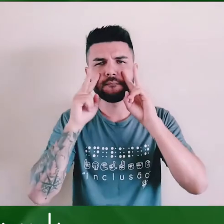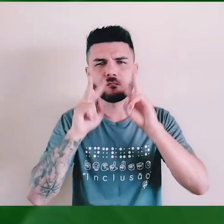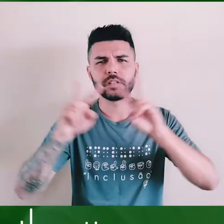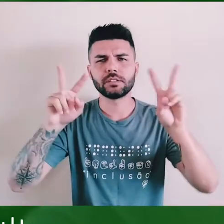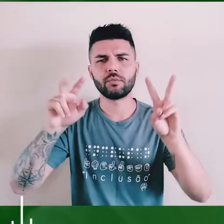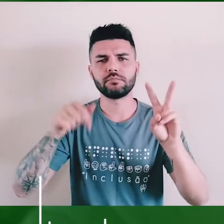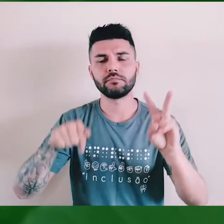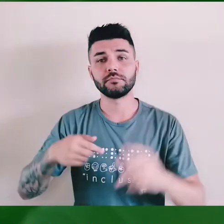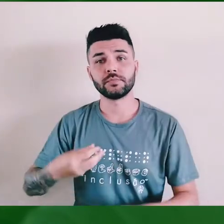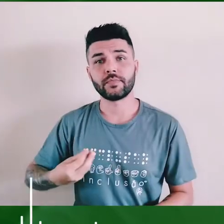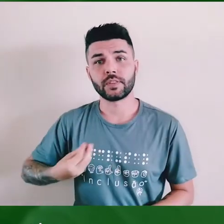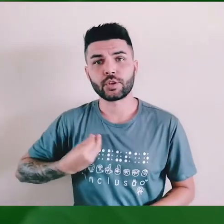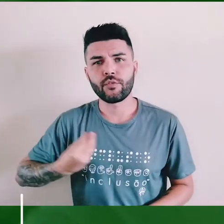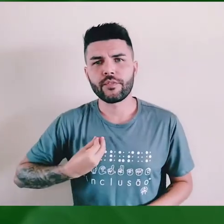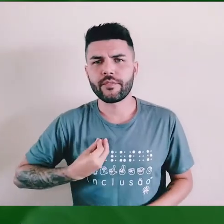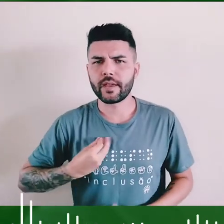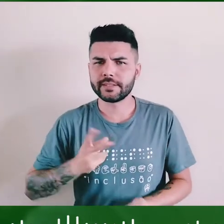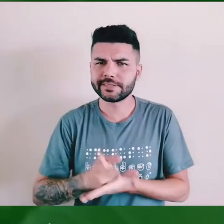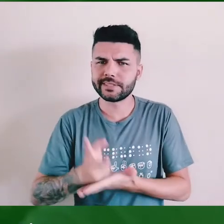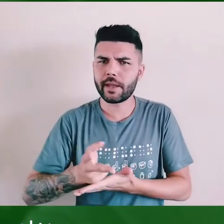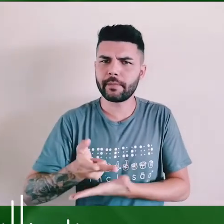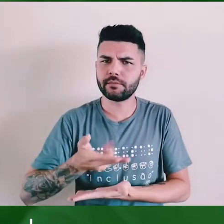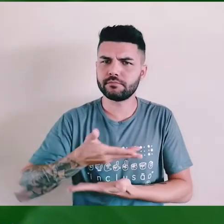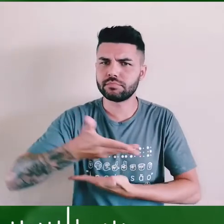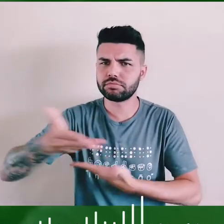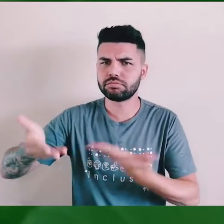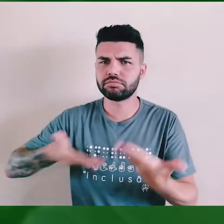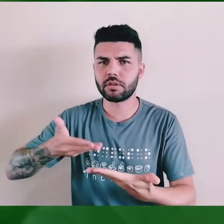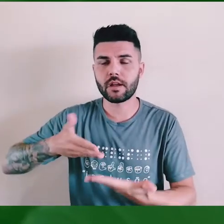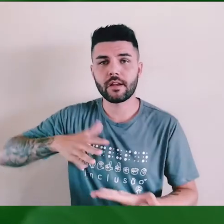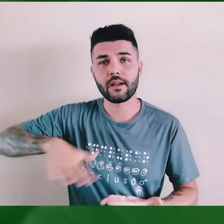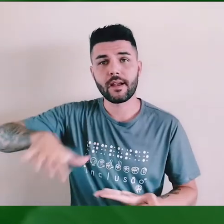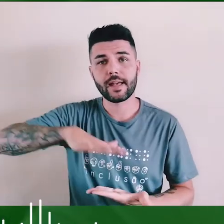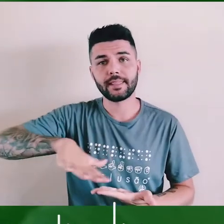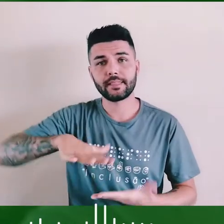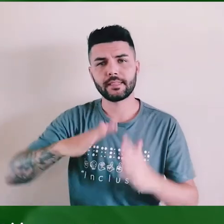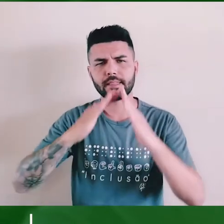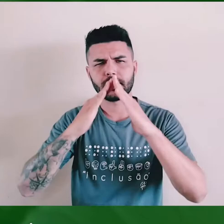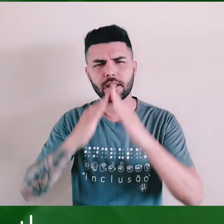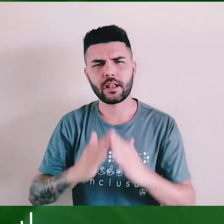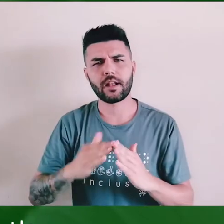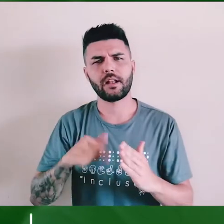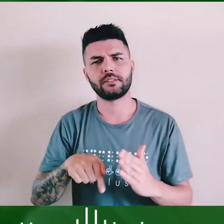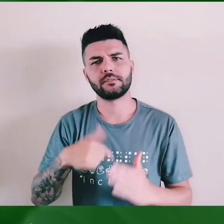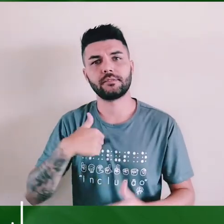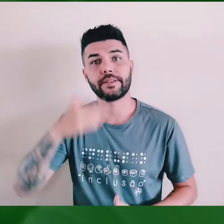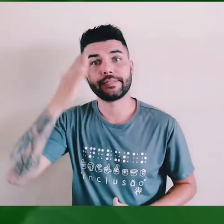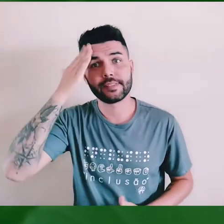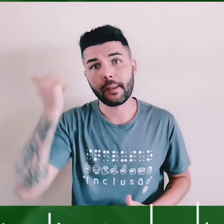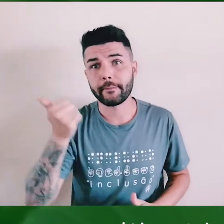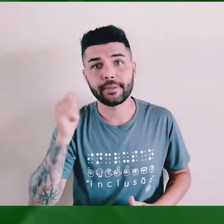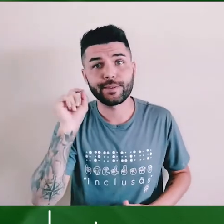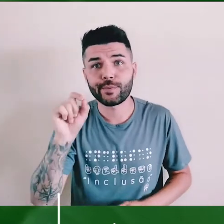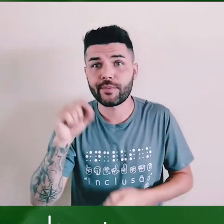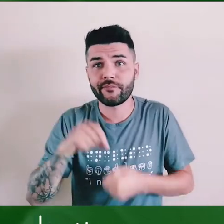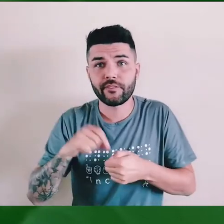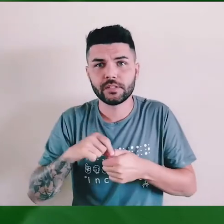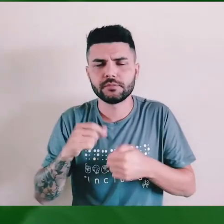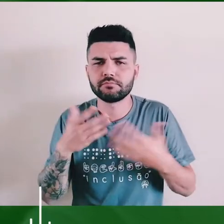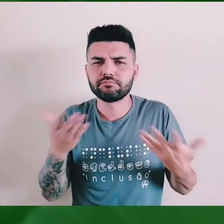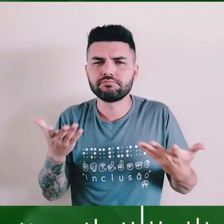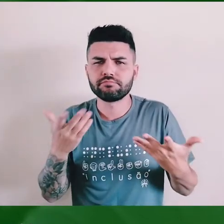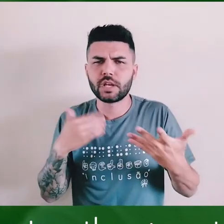eu convivia com jornalistas dentro de casa, eu já sabia o que eu deveria fazer para chegar